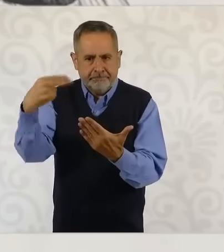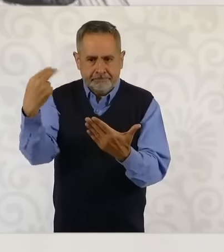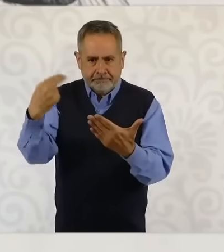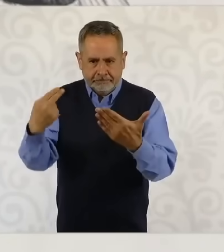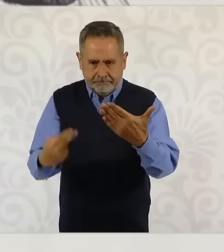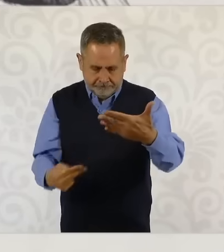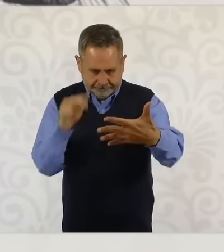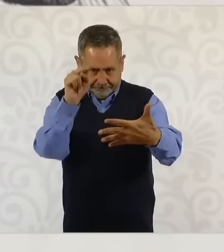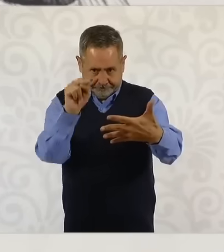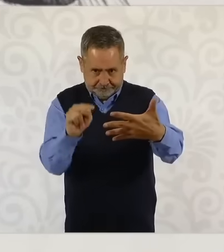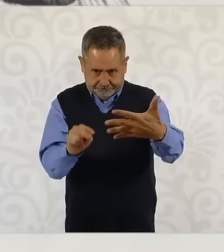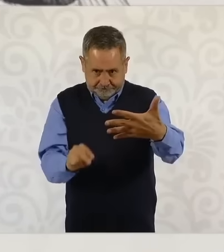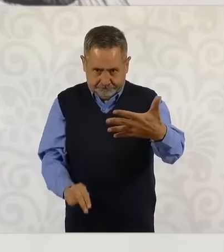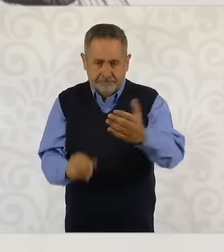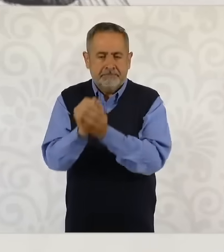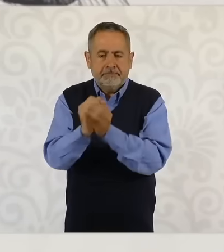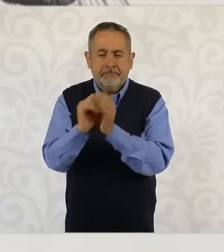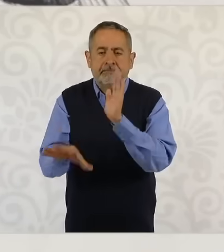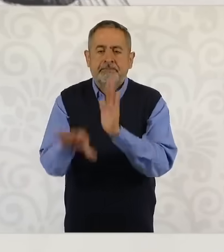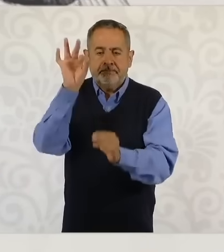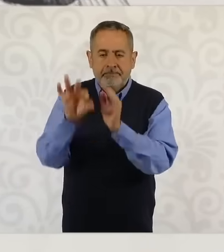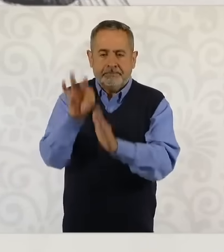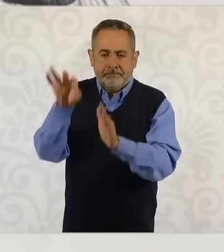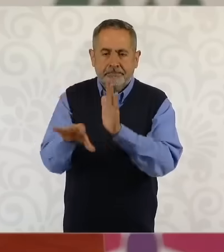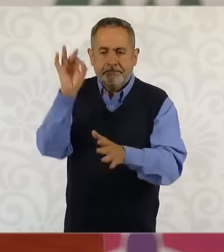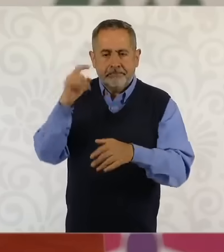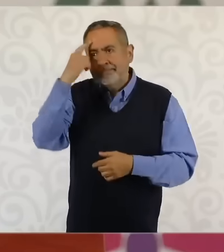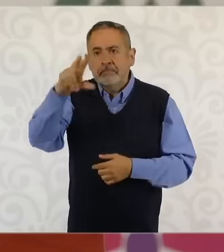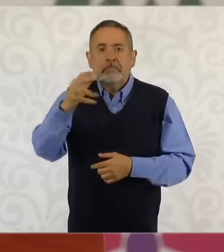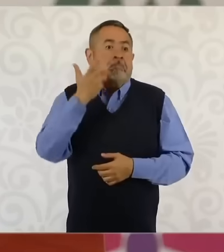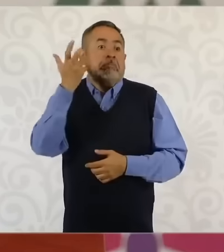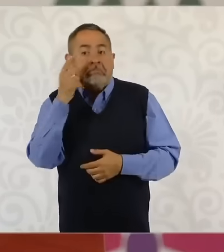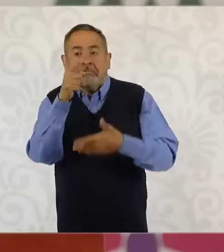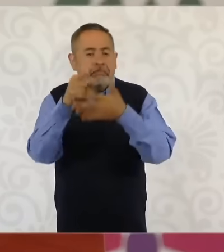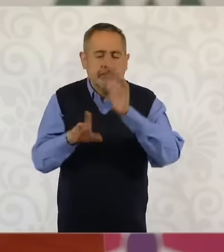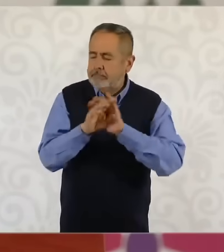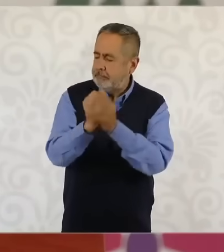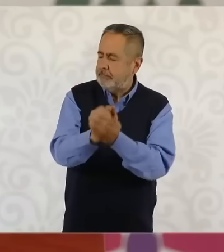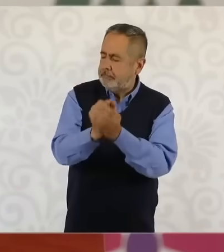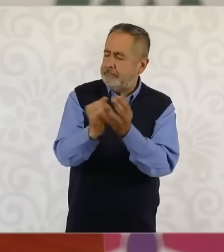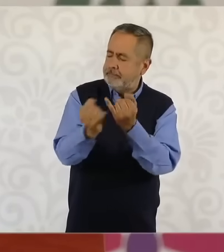por tómbola para que no dijeran que fue su propia comisión quien decidió sobre los propuestos por